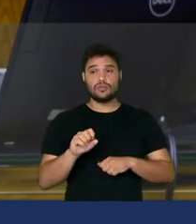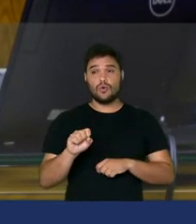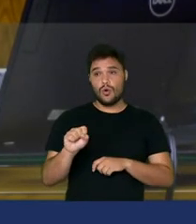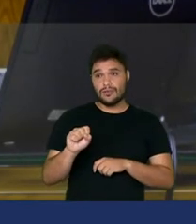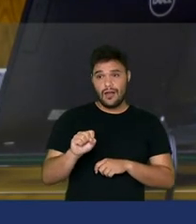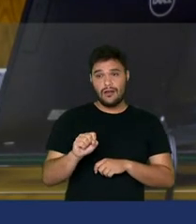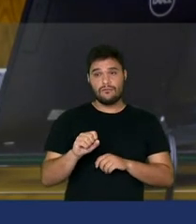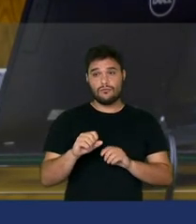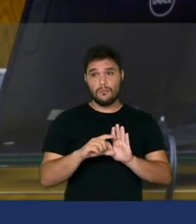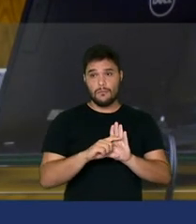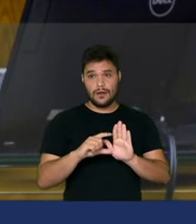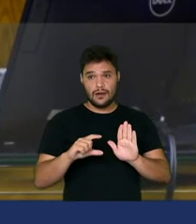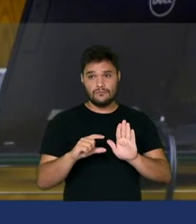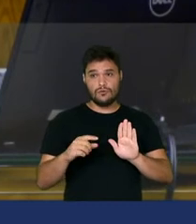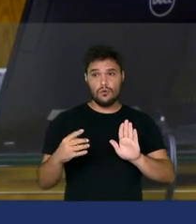POSSA IR DIRETO A DISCUSSÃO.